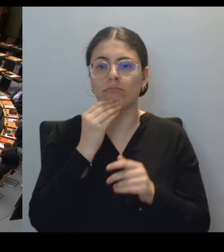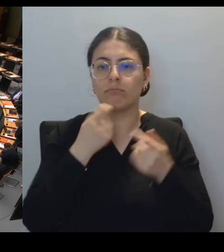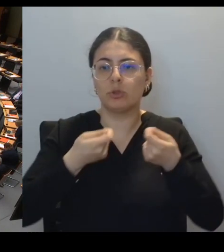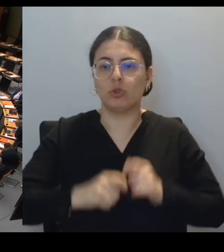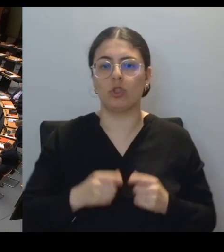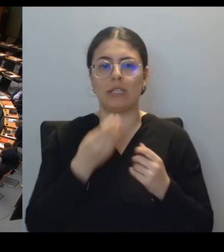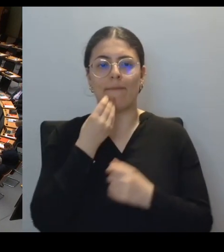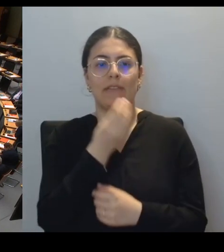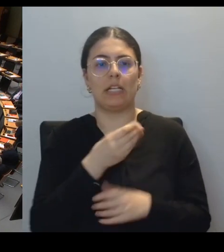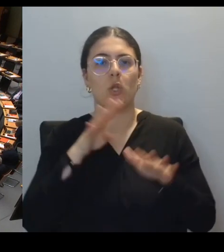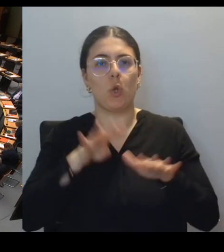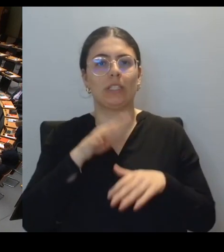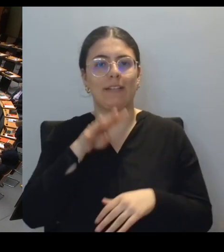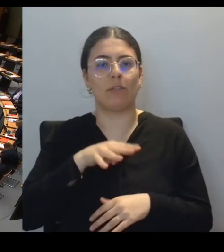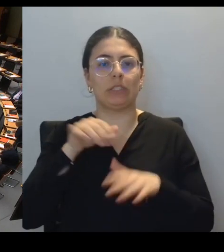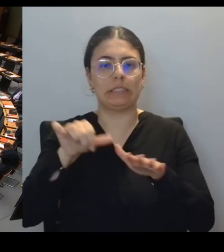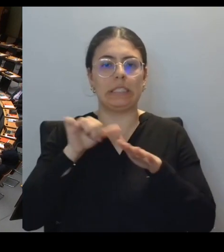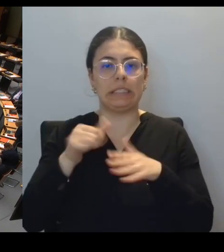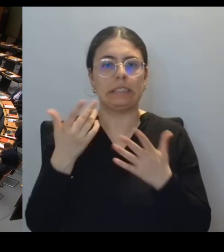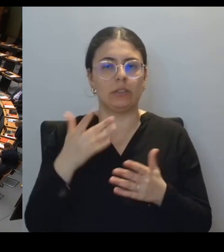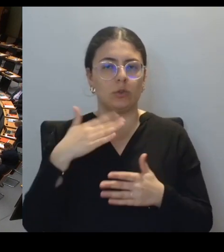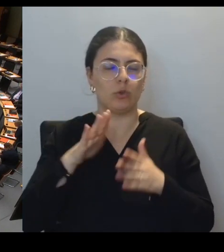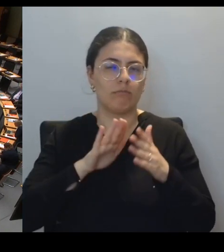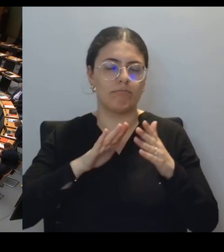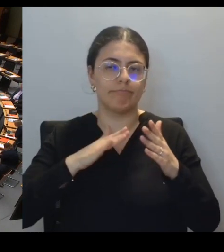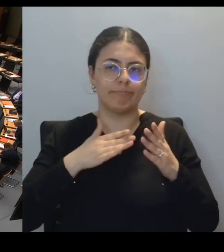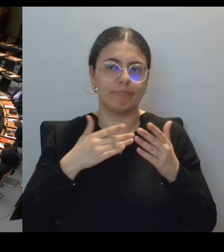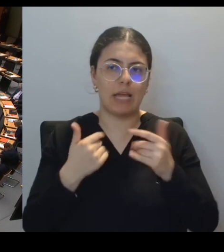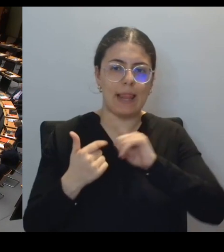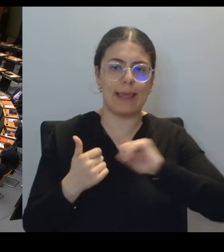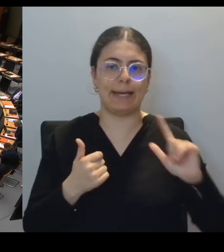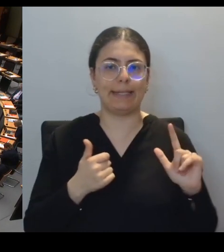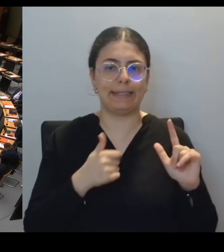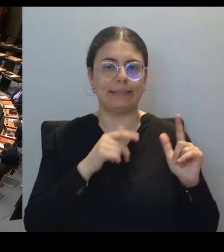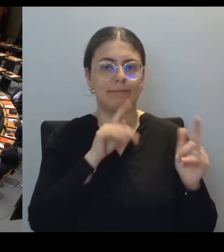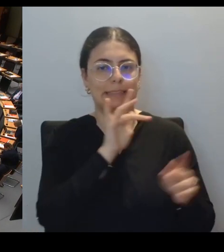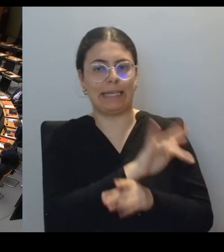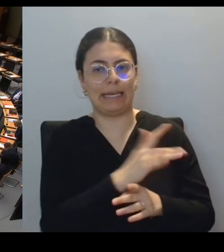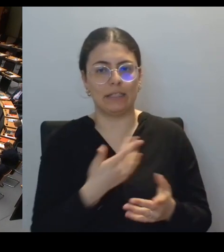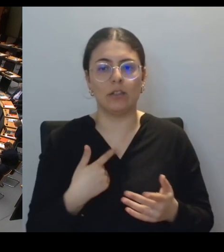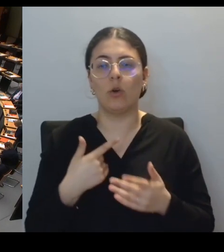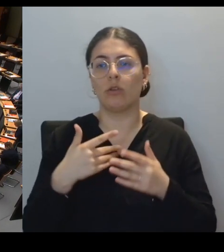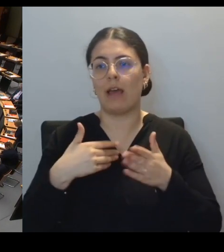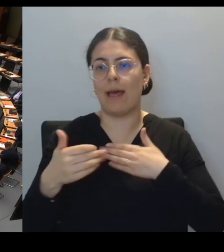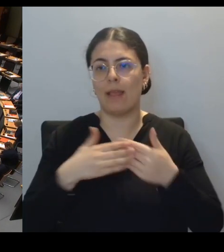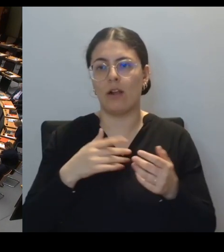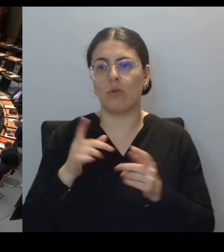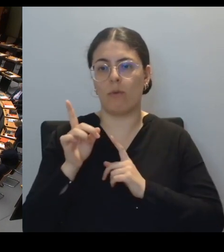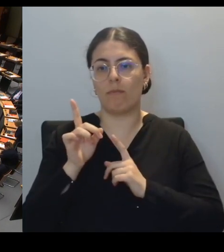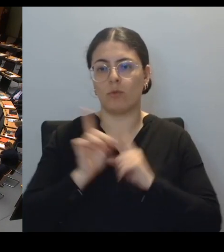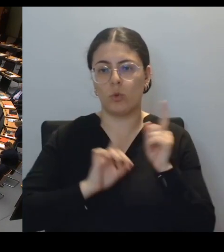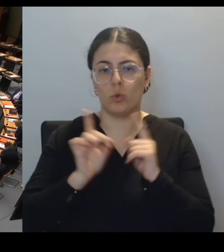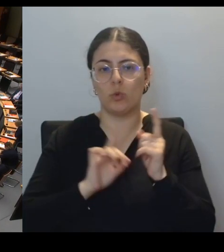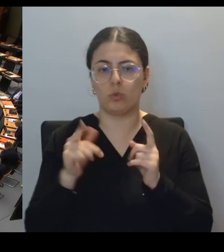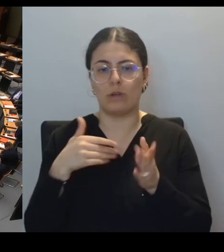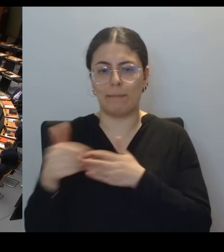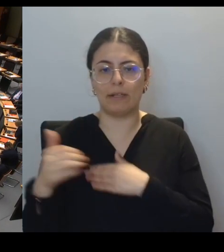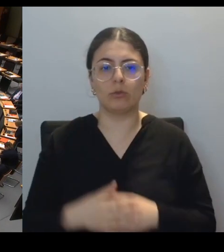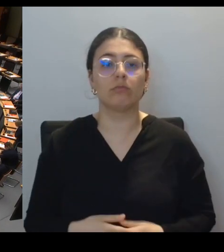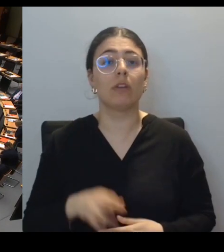Enthaltung der Fraktion Bündnis 90 Die Grüne die Ablehnung. Wer den Antrag dennoch annehmen möchte den bitte ich jetzt um das Handzeichen.